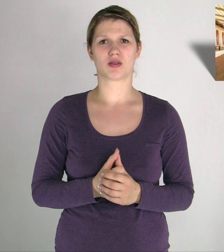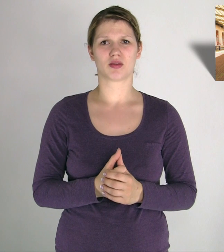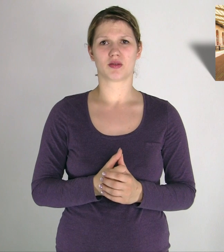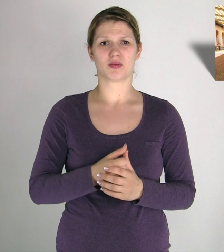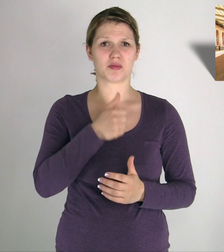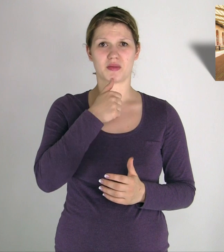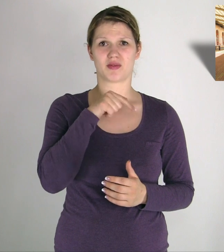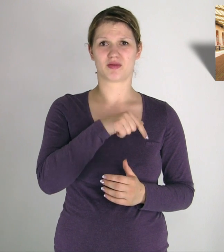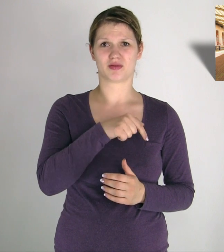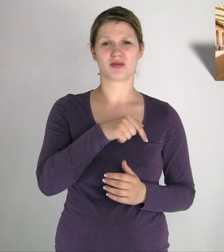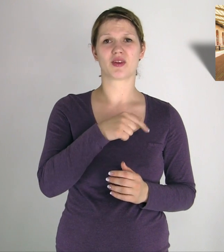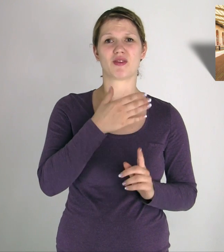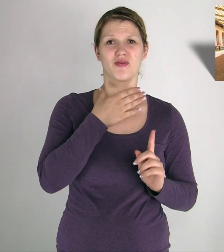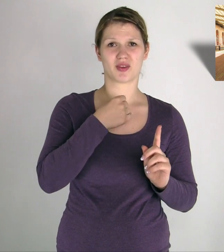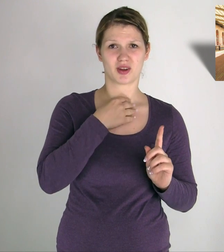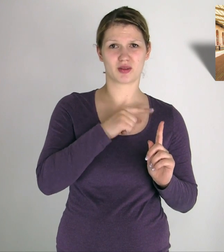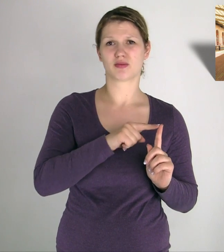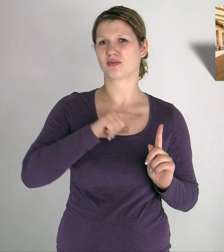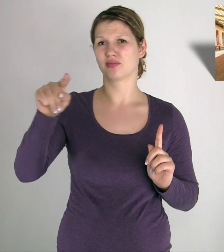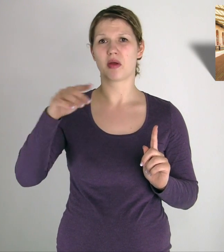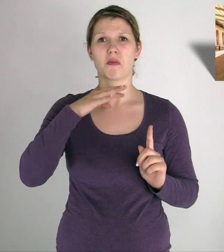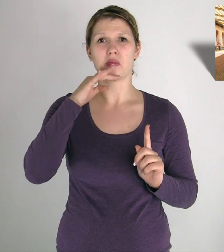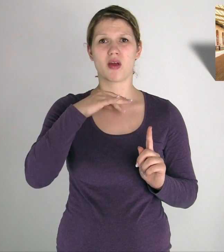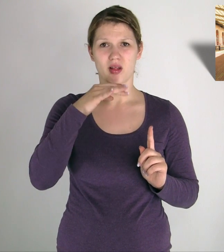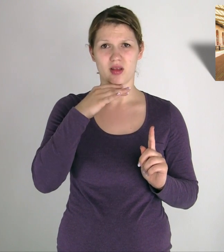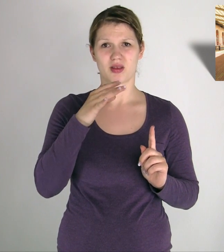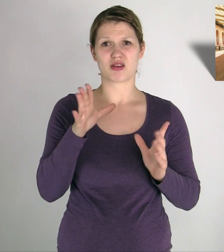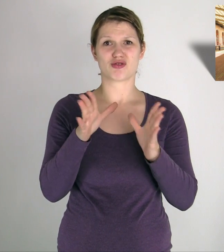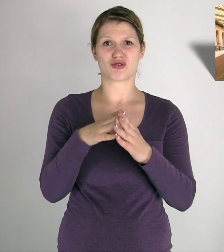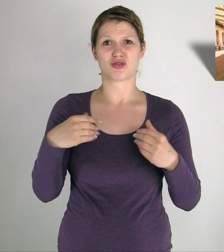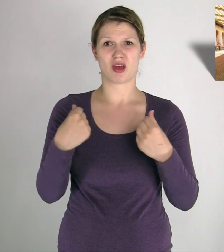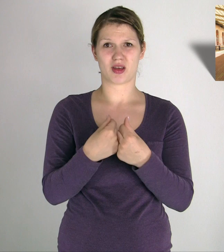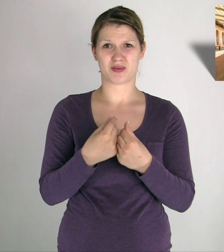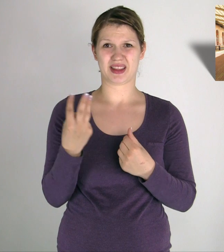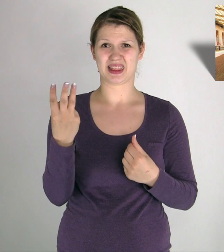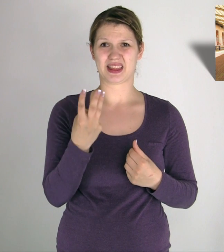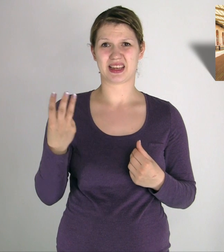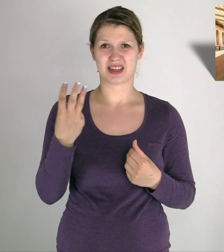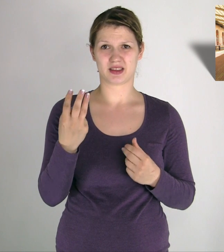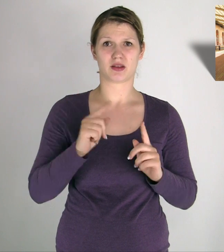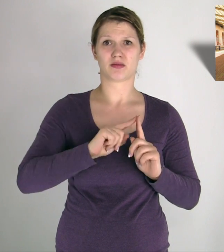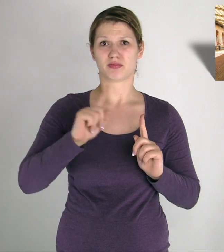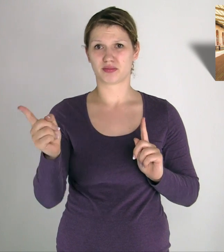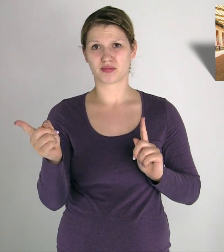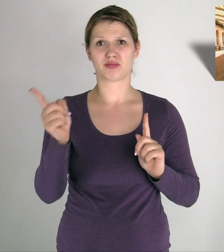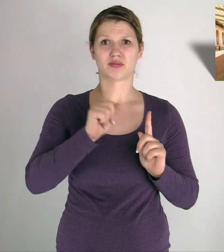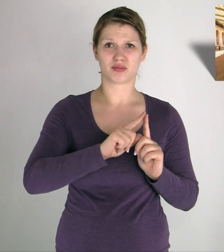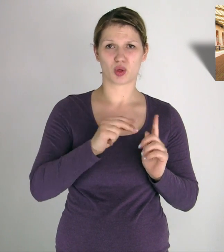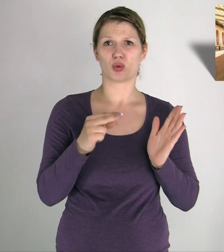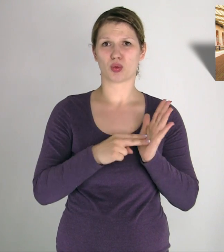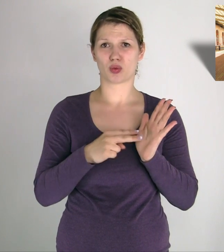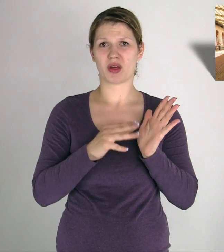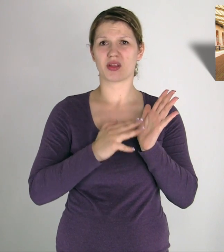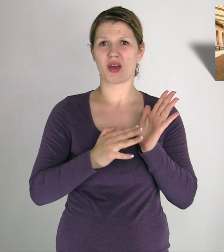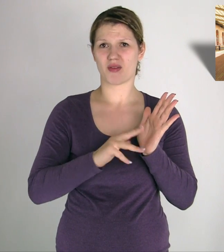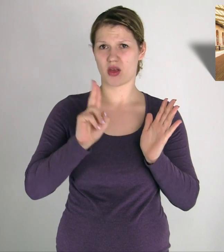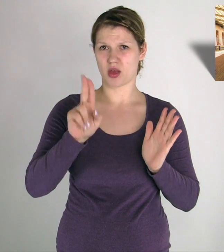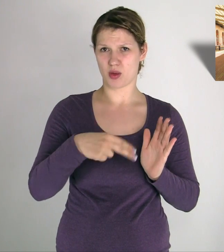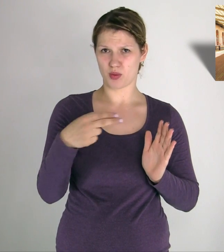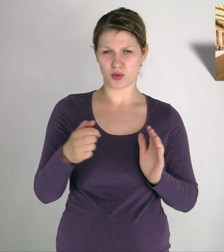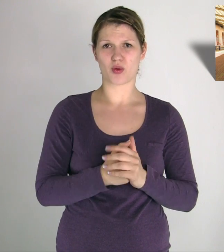Pavyzdžiui - nuvykti iš Vilniaus į Palangą ir atgal 3 asmenų šeimai kainuoja 90 eurų.